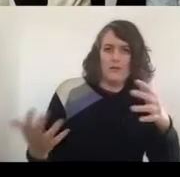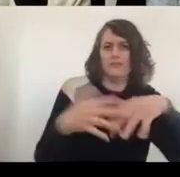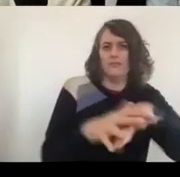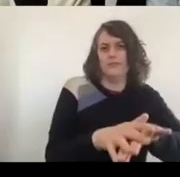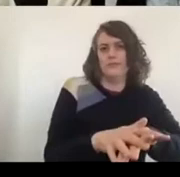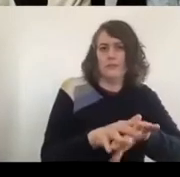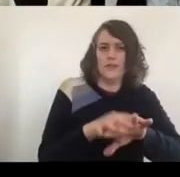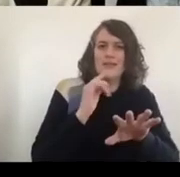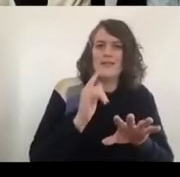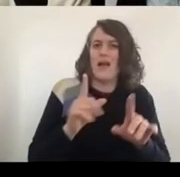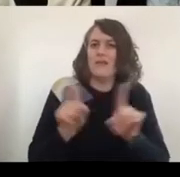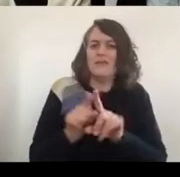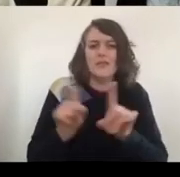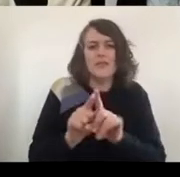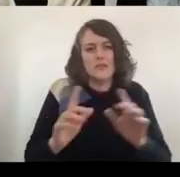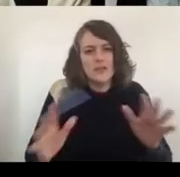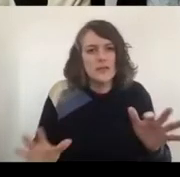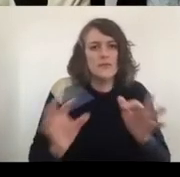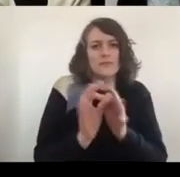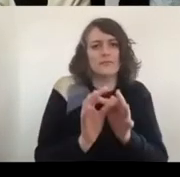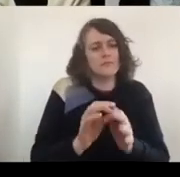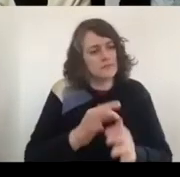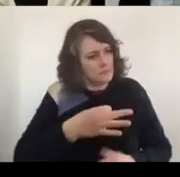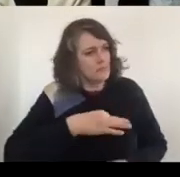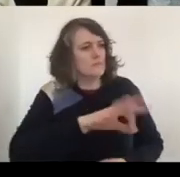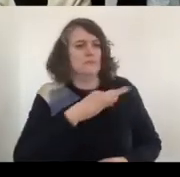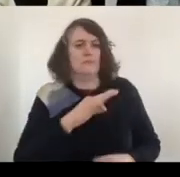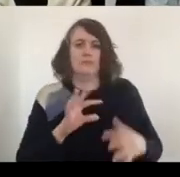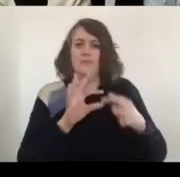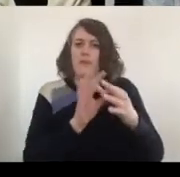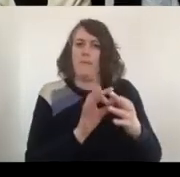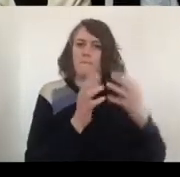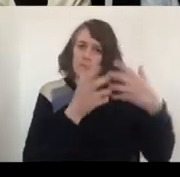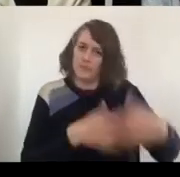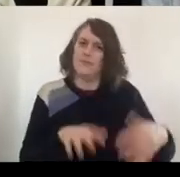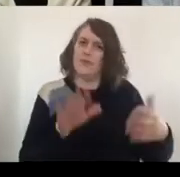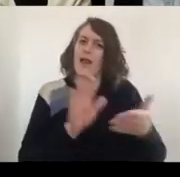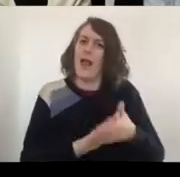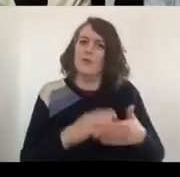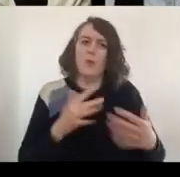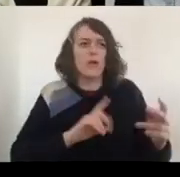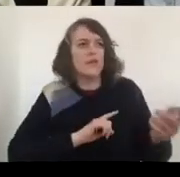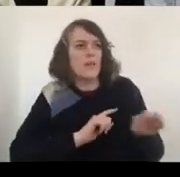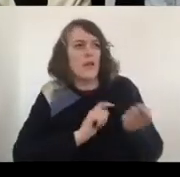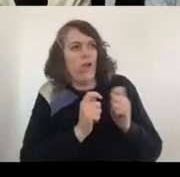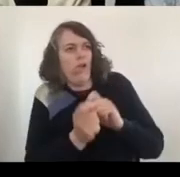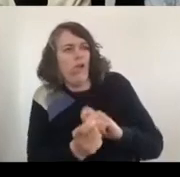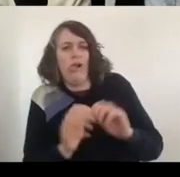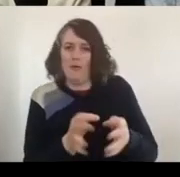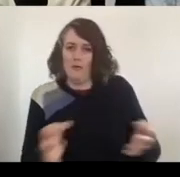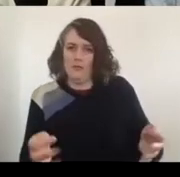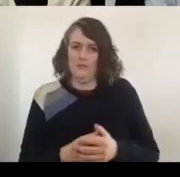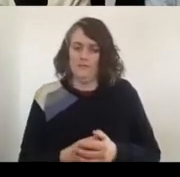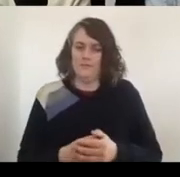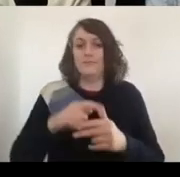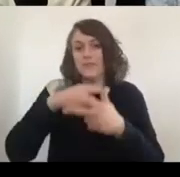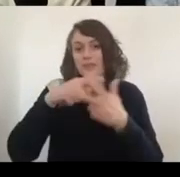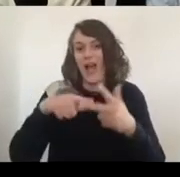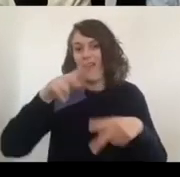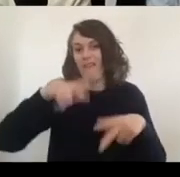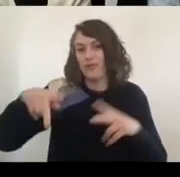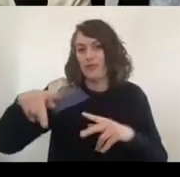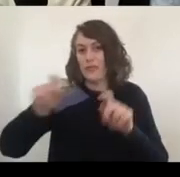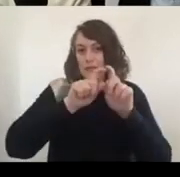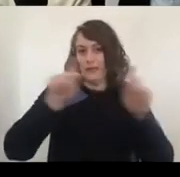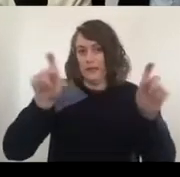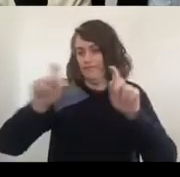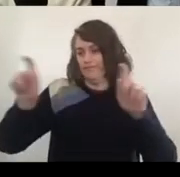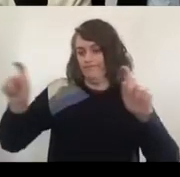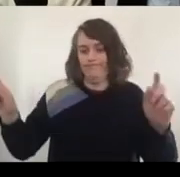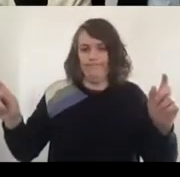werden kann. Ja, drei doch sehr unterschiedliche Sichtweisen. Ja daher die Frage zunächst an